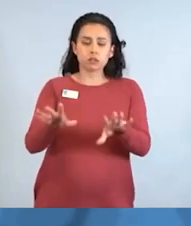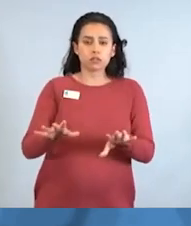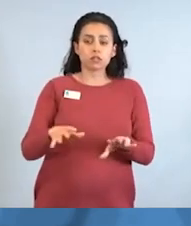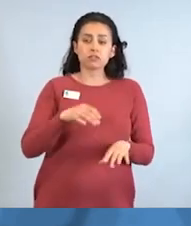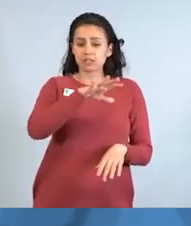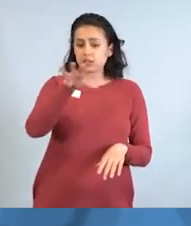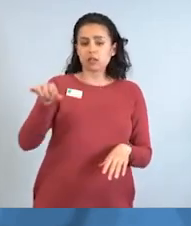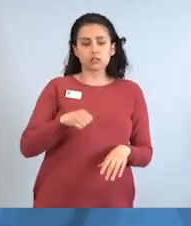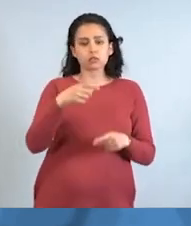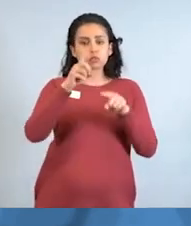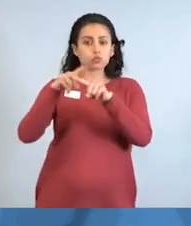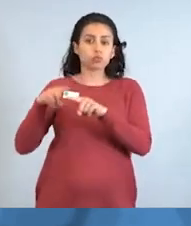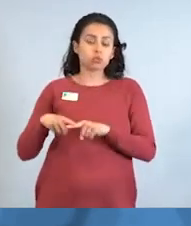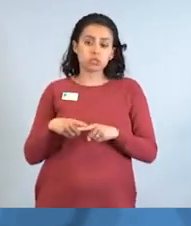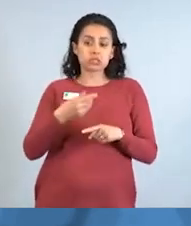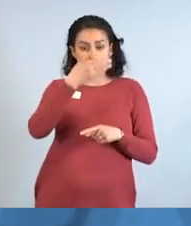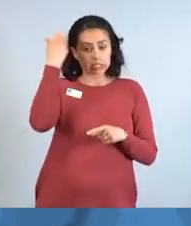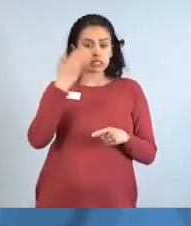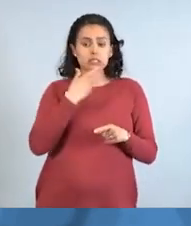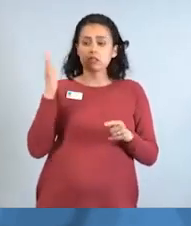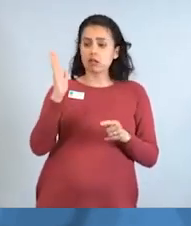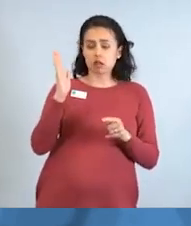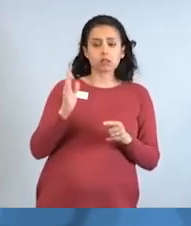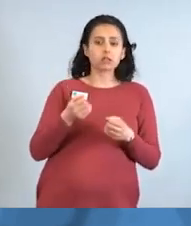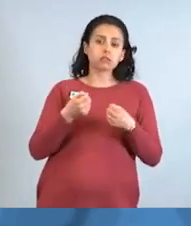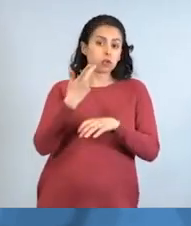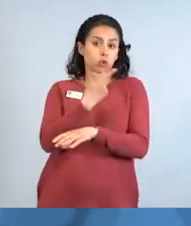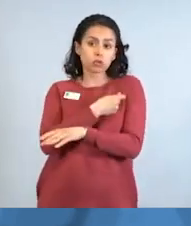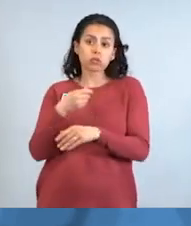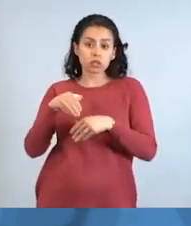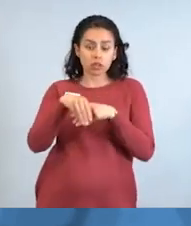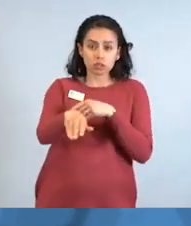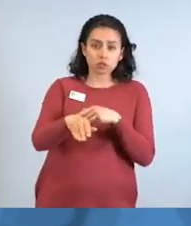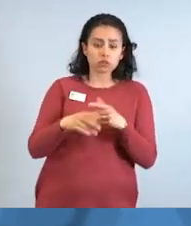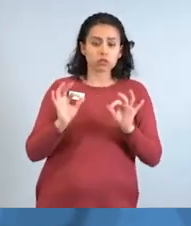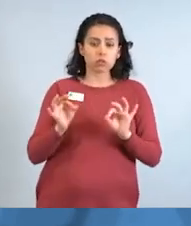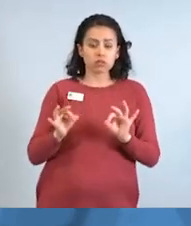ja mitä jos tehosterokotus jää tai viivästyy kesätauon takia?